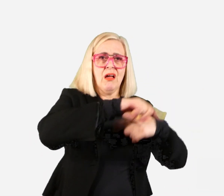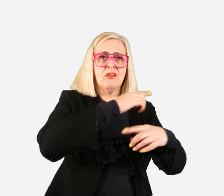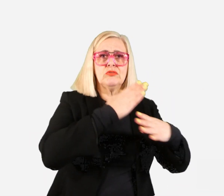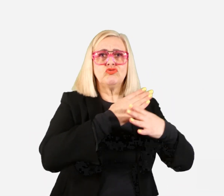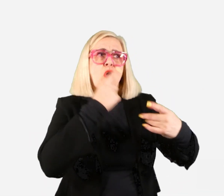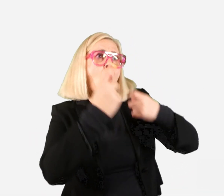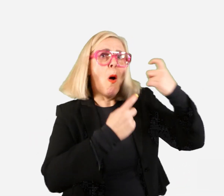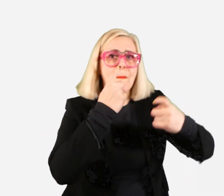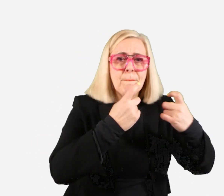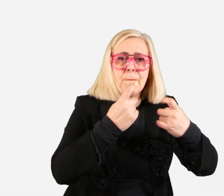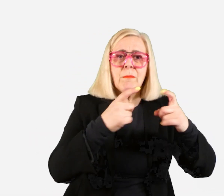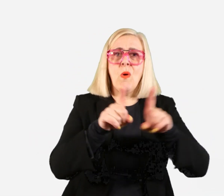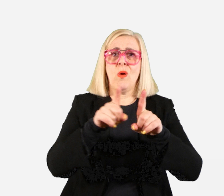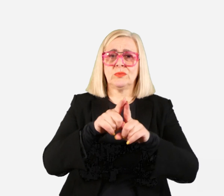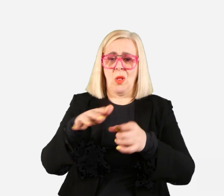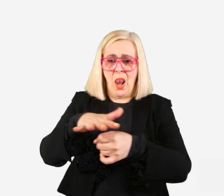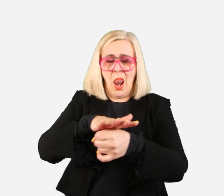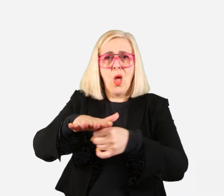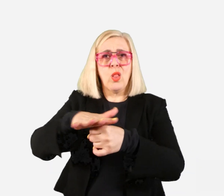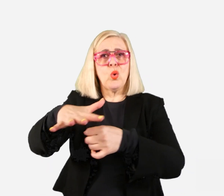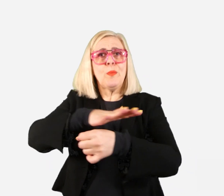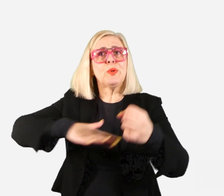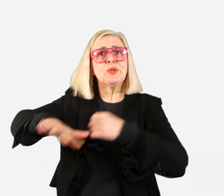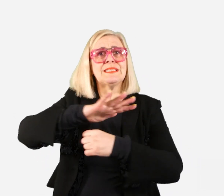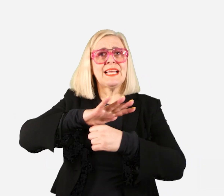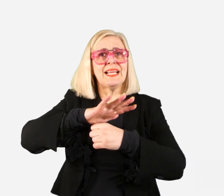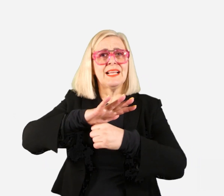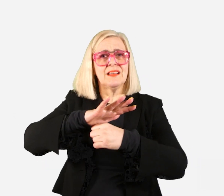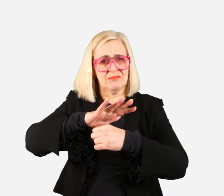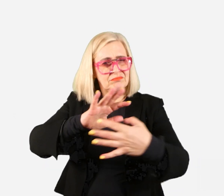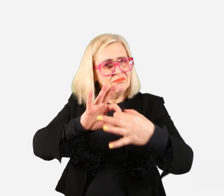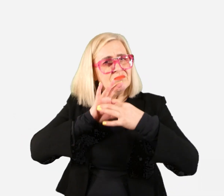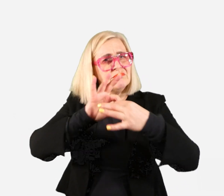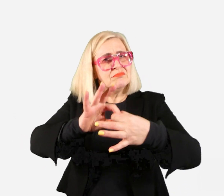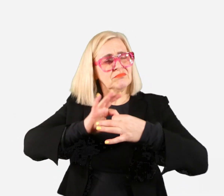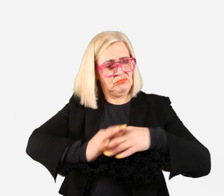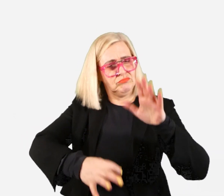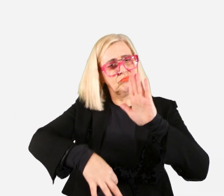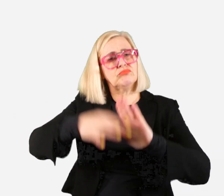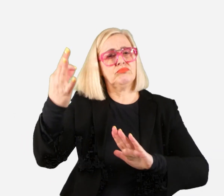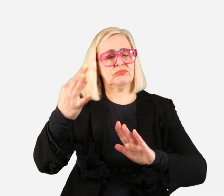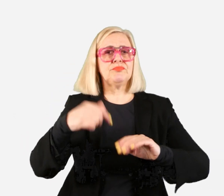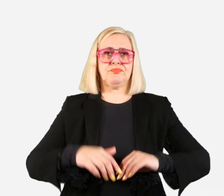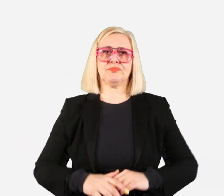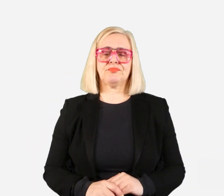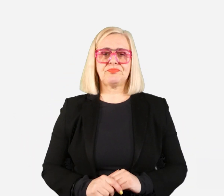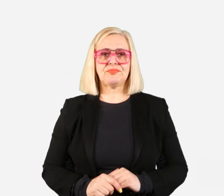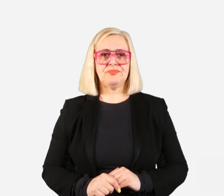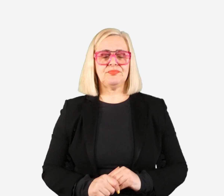Gyda'n gilydd gallwn wneud gwahaniaeth gwirioneddol i fywydau ceiswyr gwaith a'r gymuned leol.